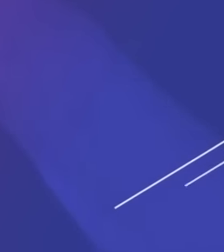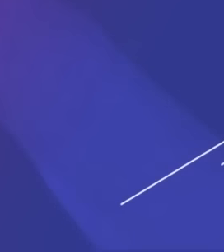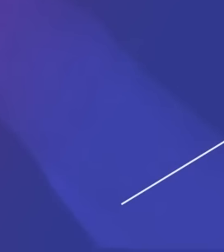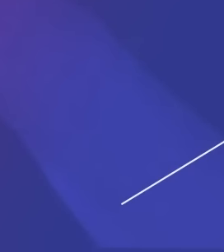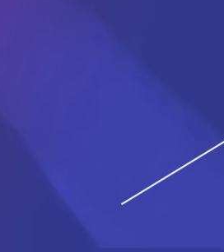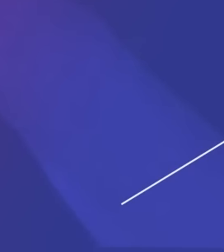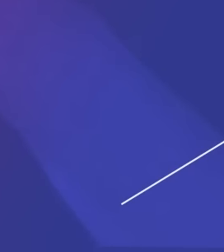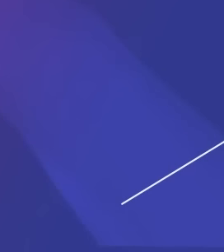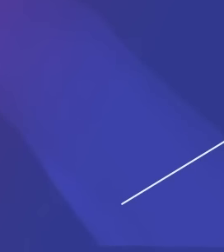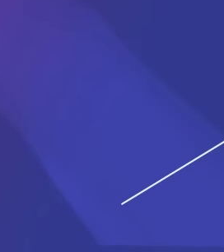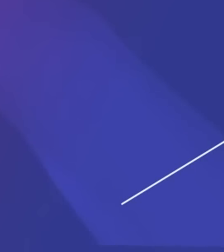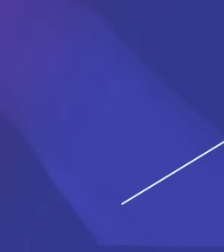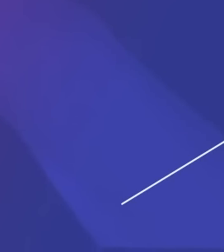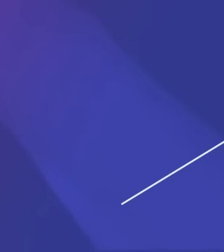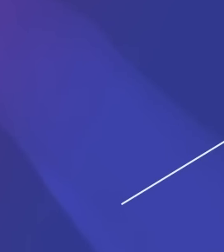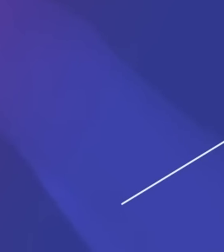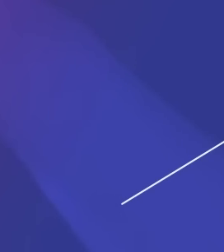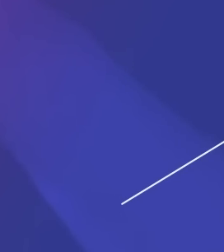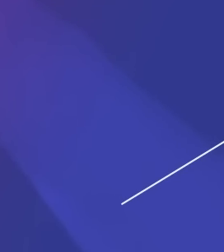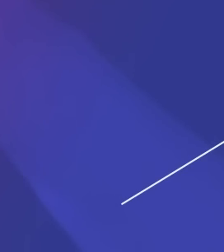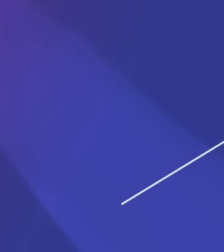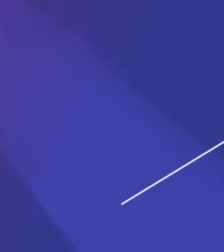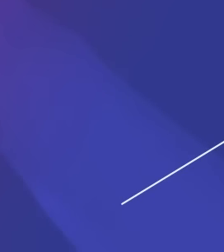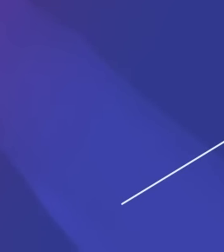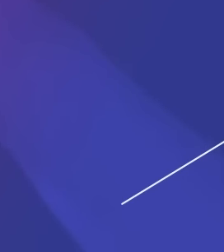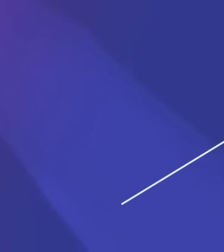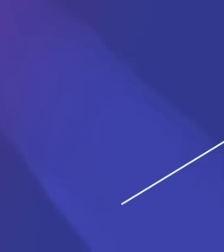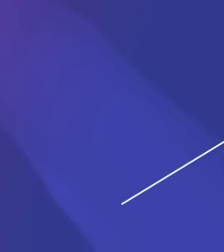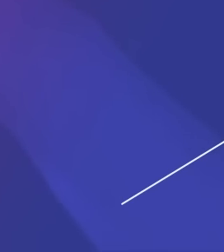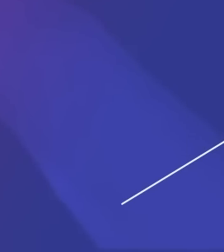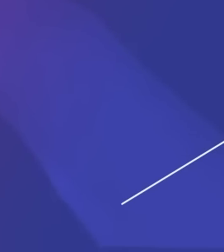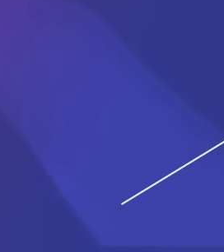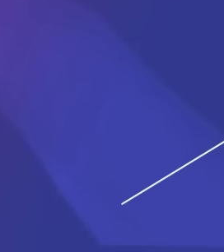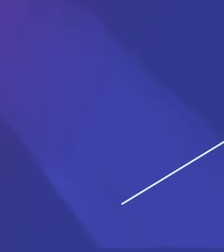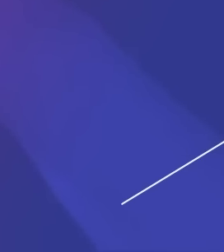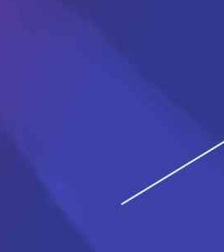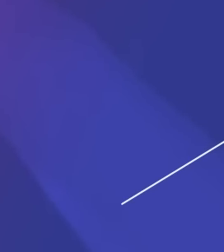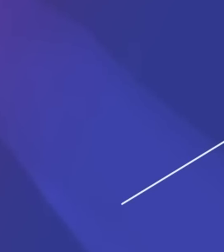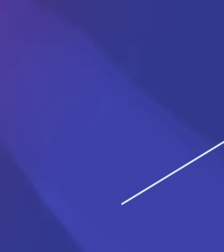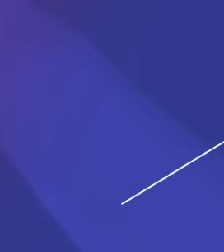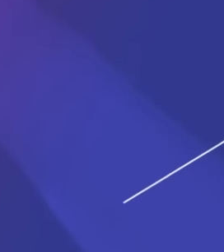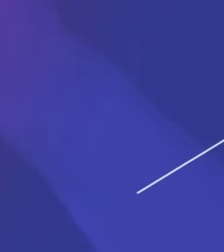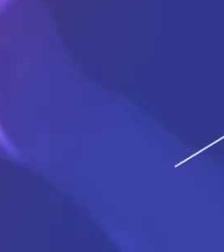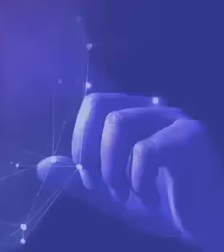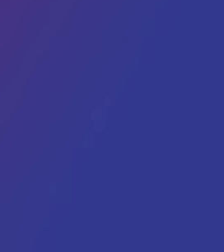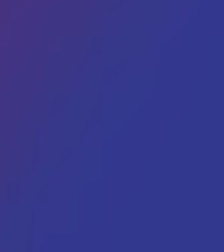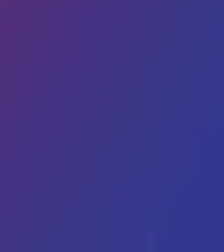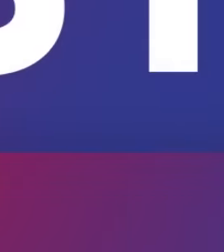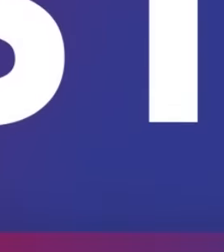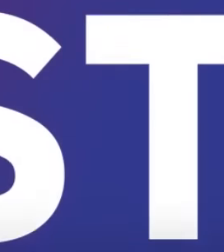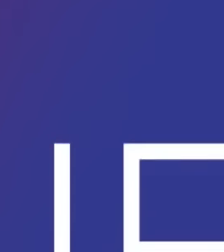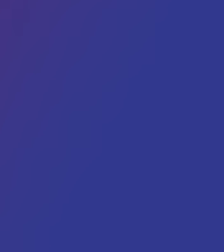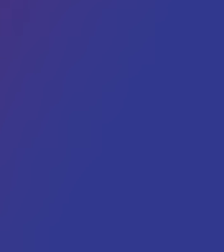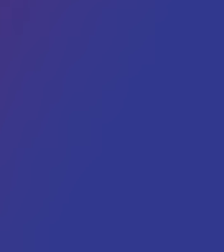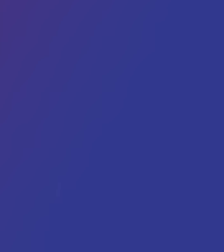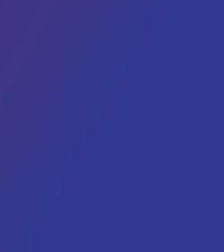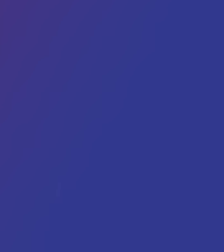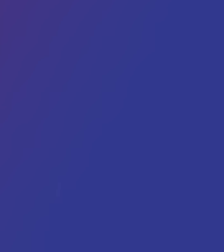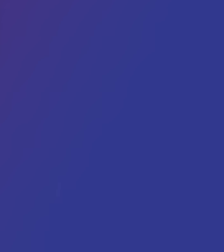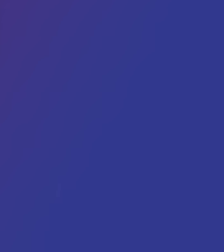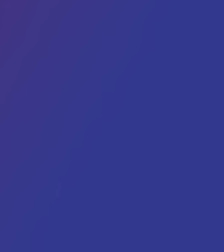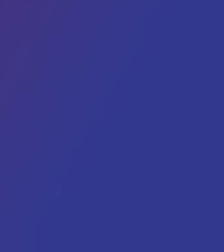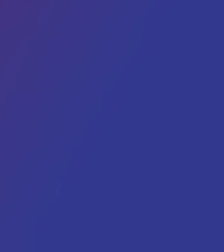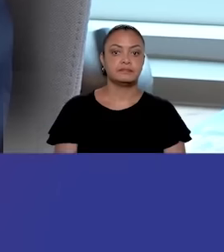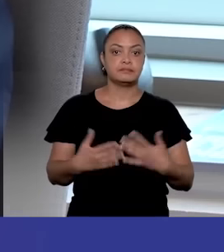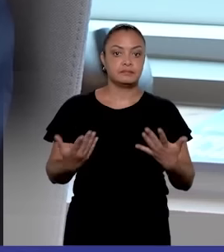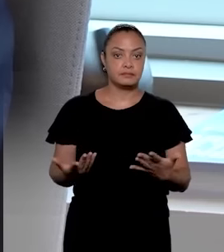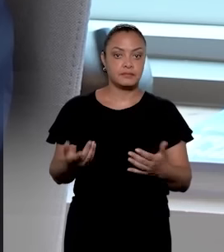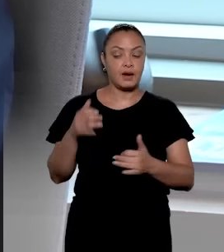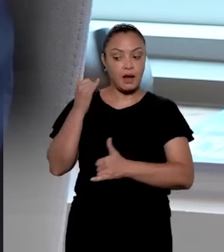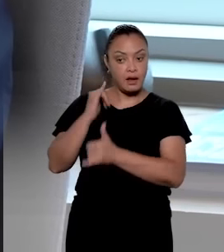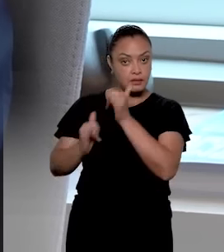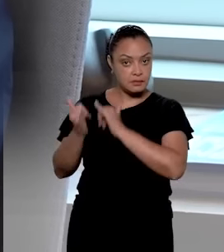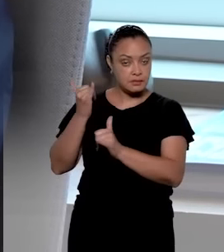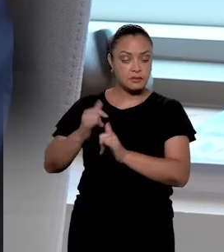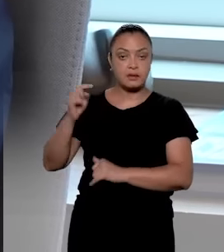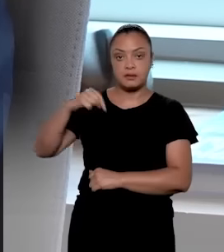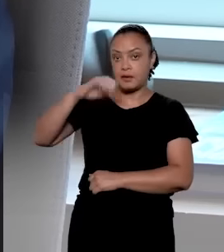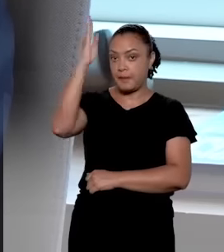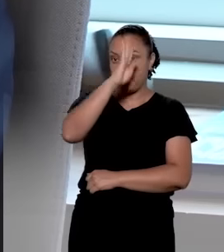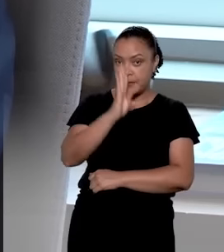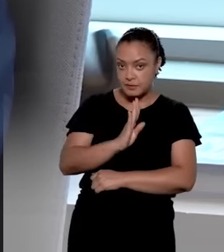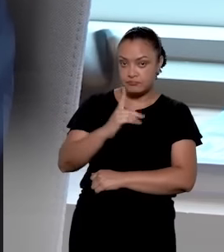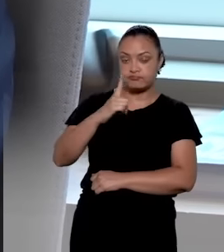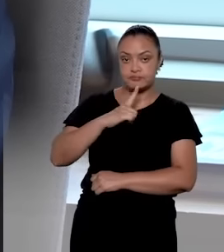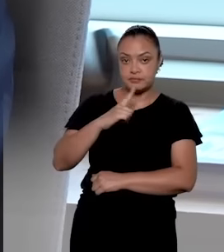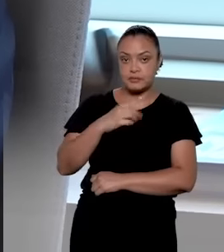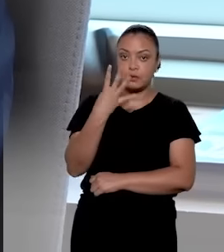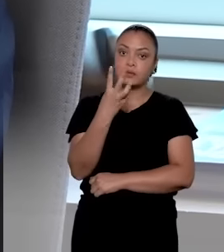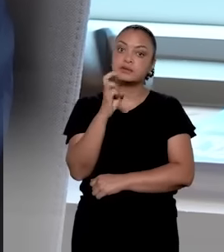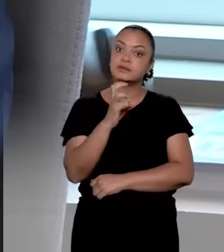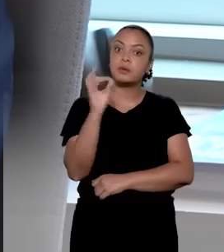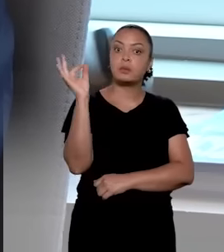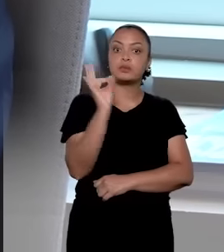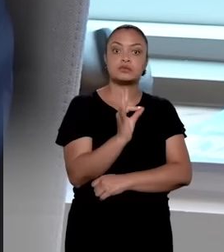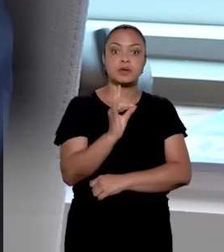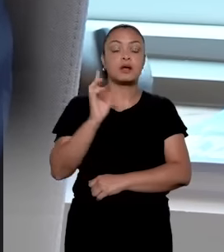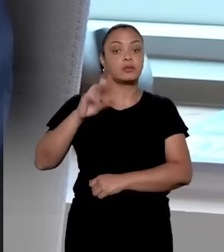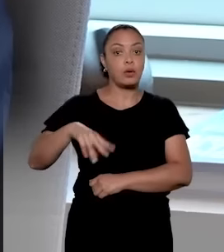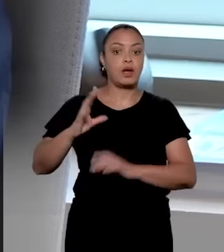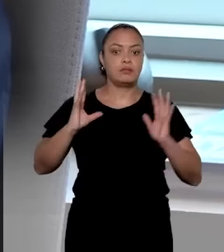Insights, o podcast do Bradesco. “A matriz energética brasileira tem 45% renovável,